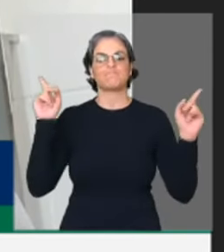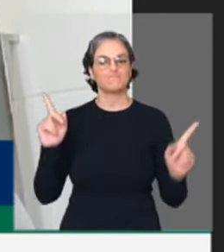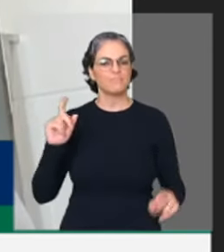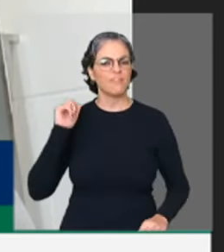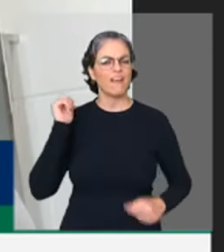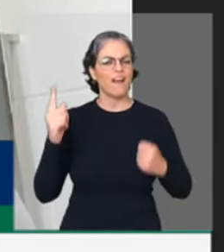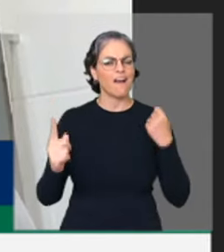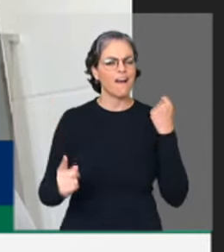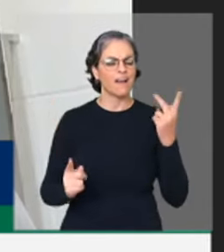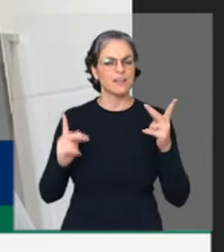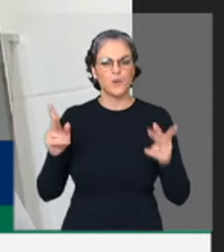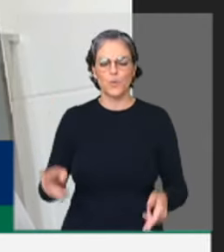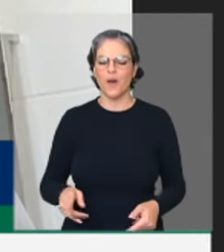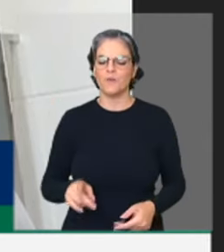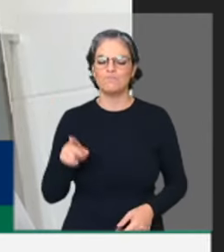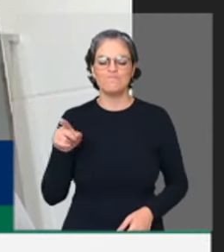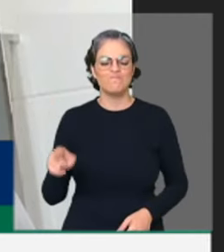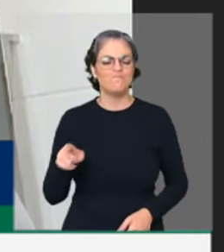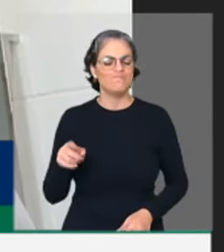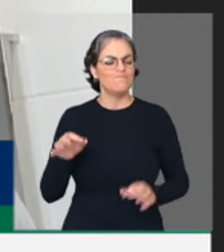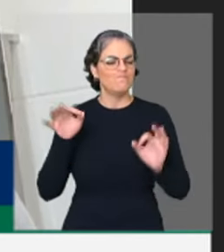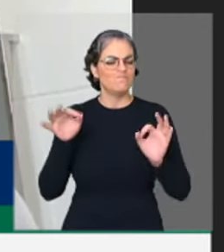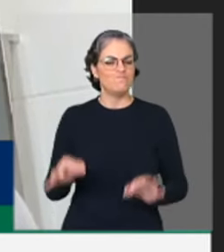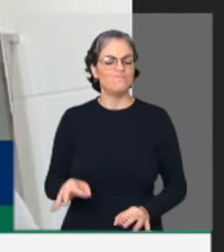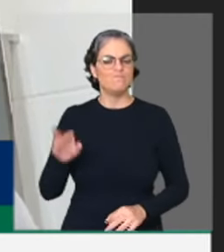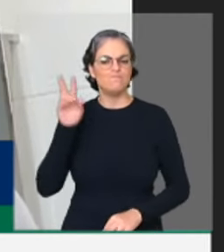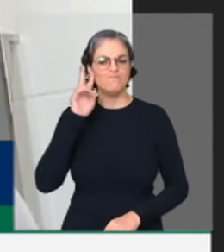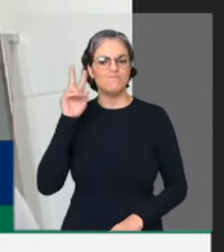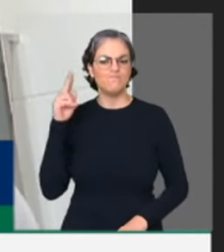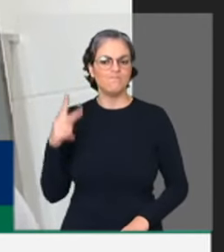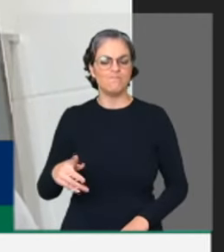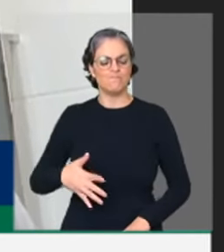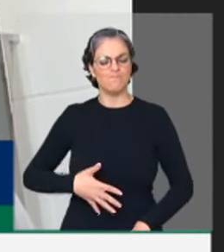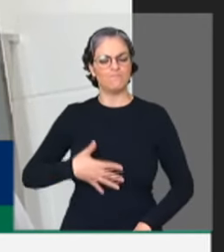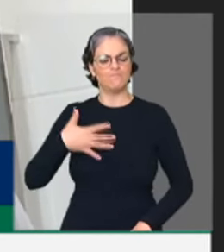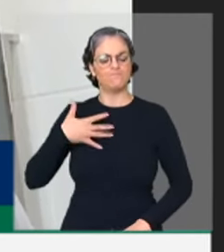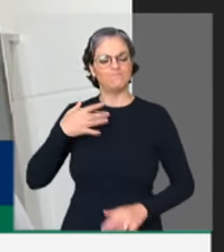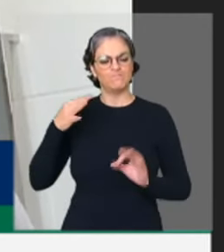A SUA.... TRAJETÓRIA QUE... QUE MARCA.... TODOS OS LUGARES